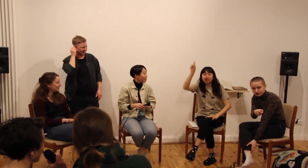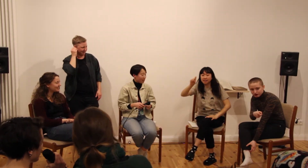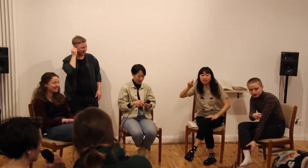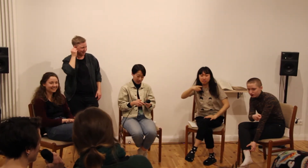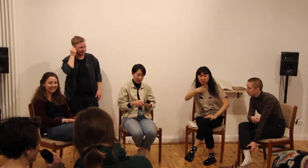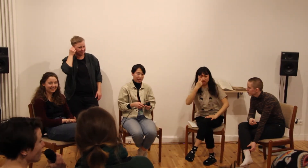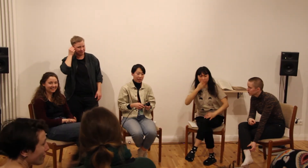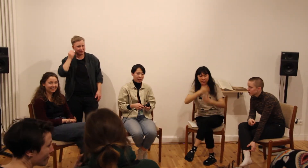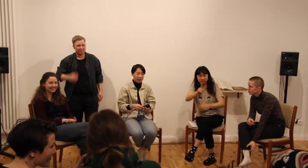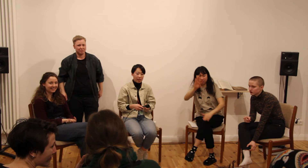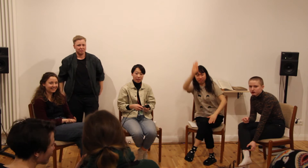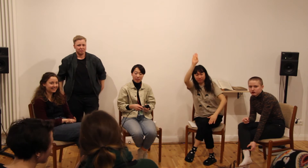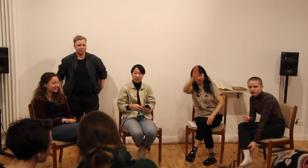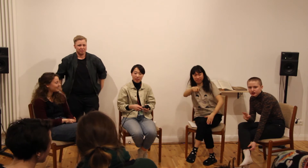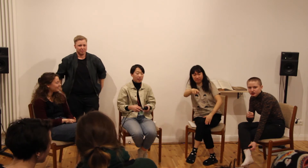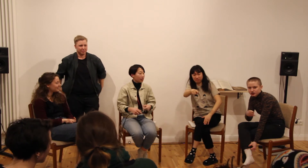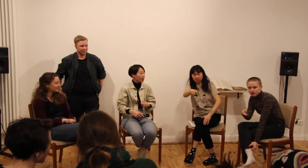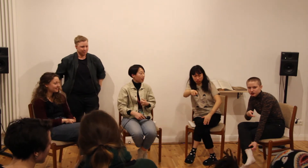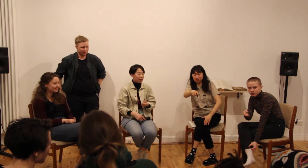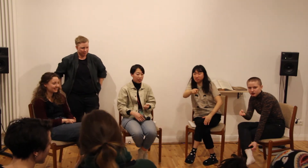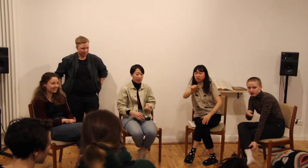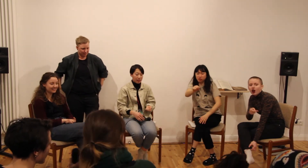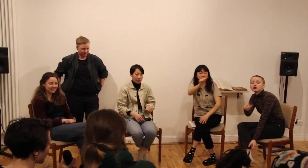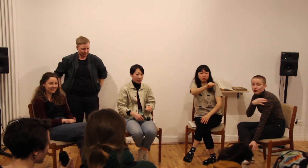Vielen Dank. Hier war noch eine Frage, stimmt's?